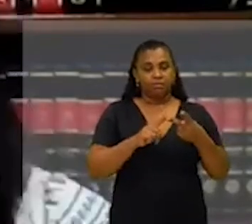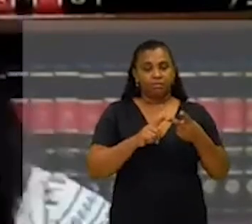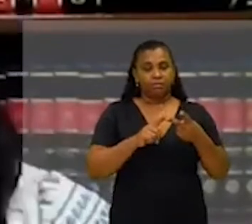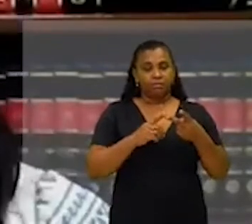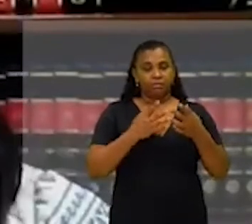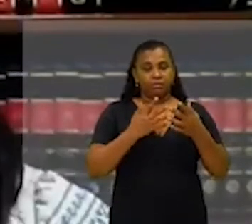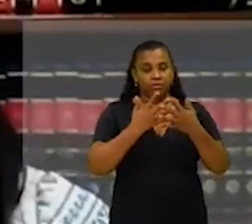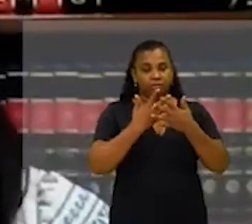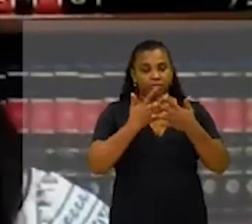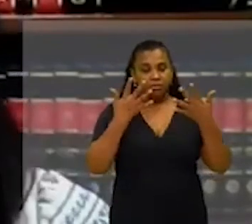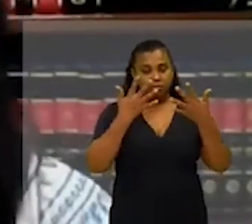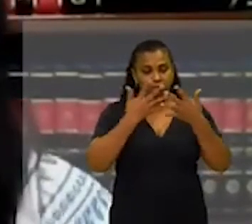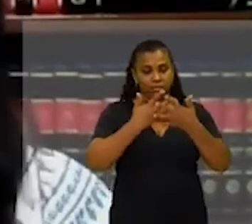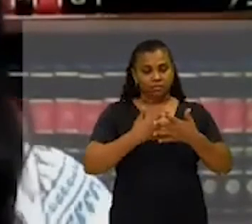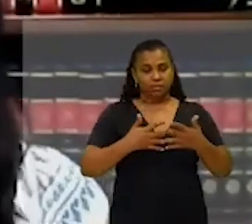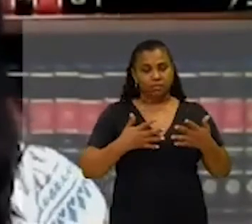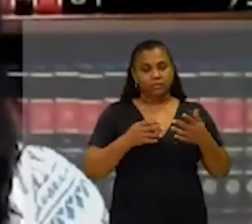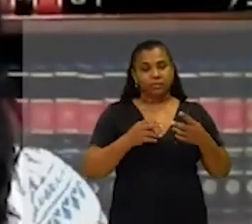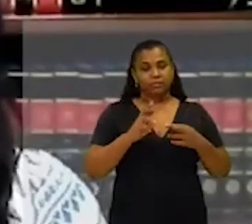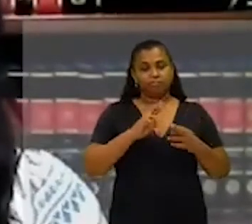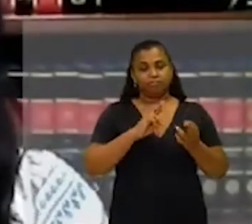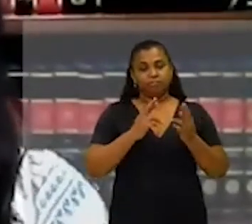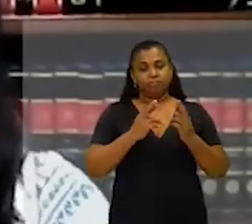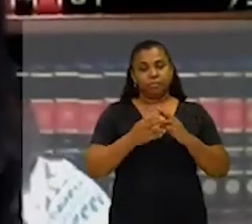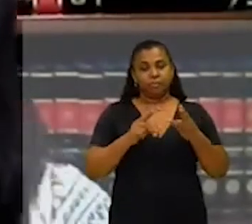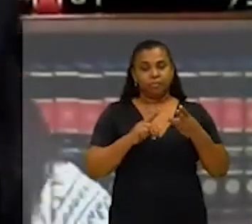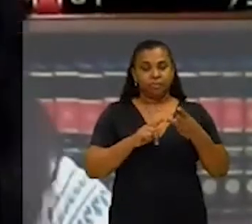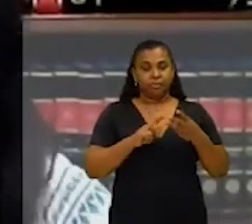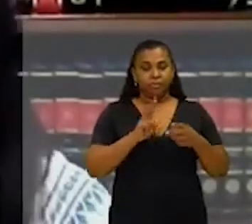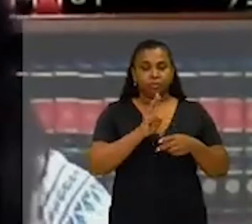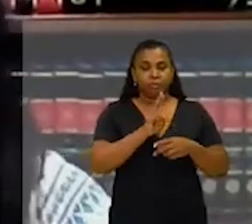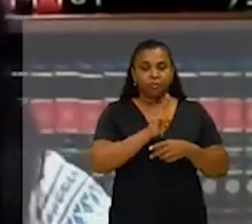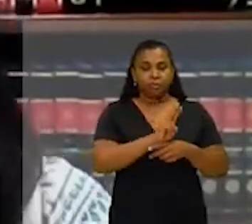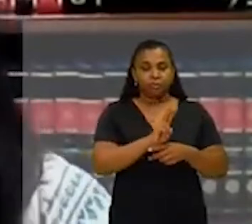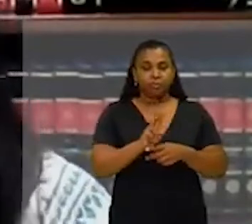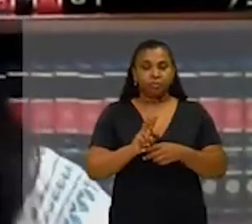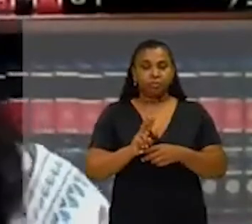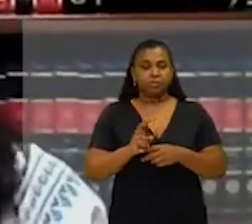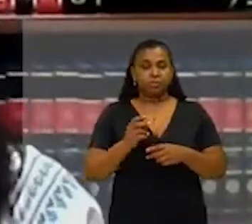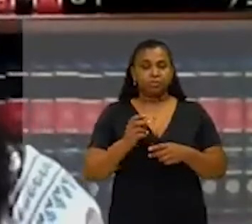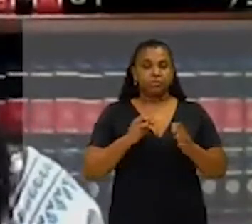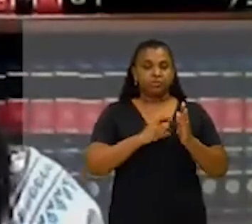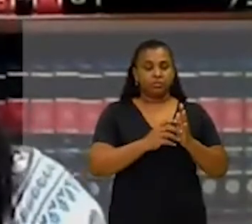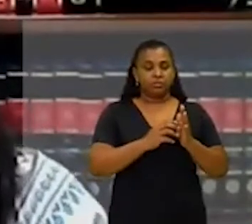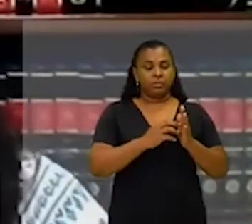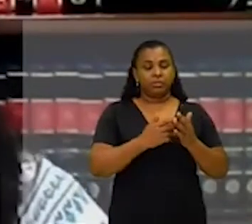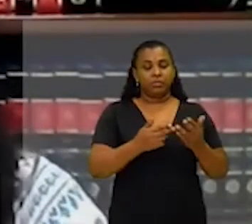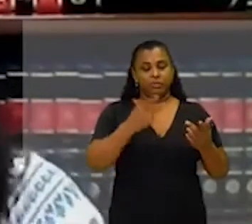e aplicação de dados de todas as pessoas que dão para as campanhas políticas e também os partidos